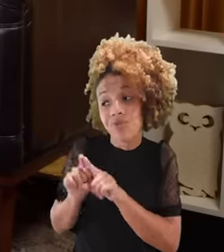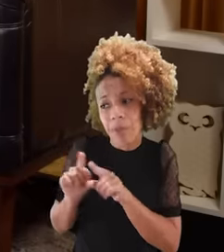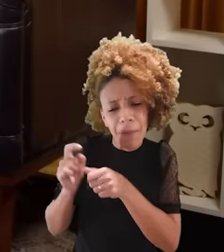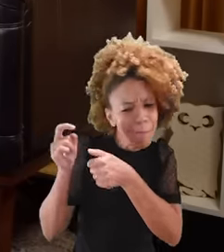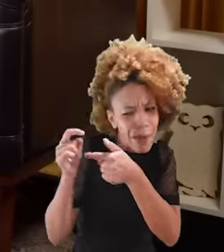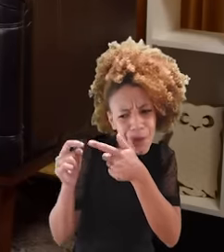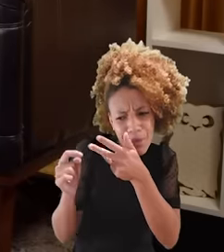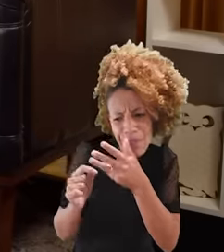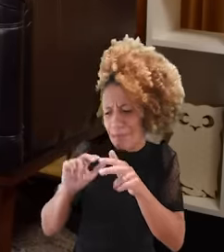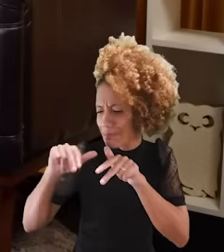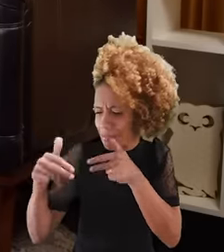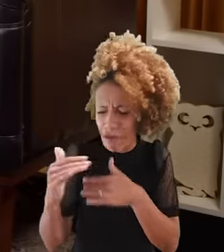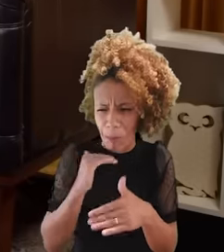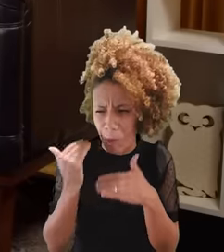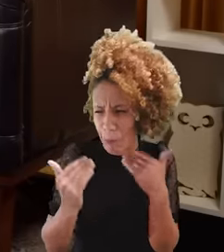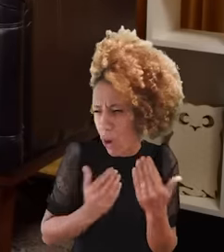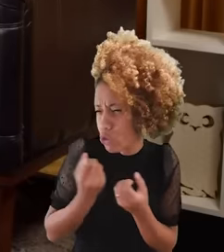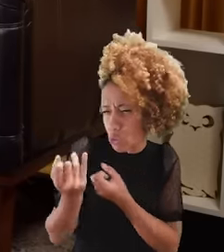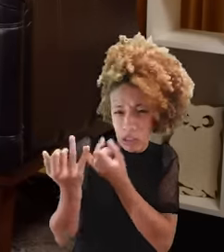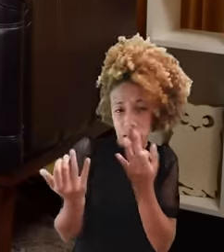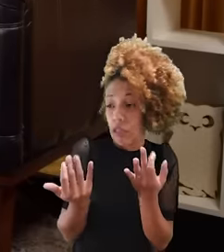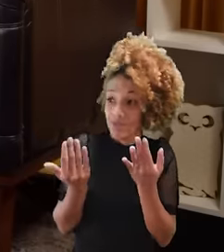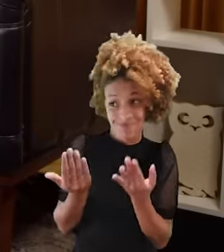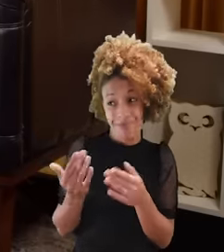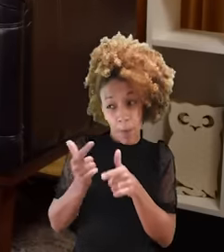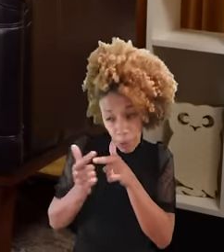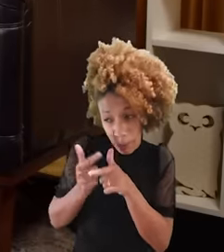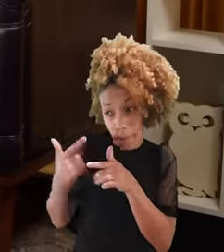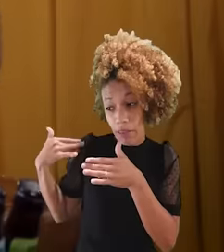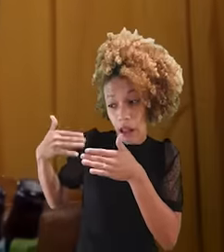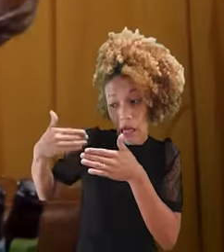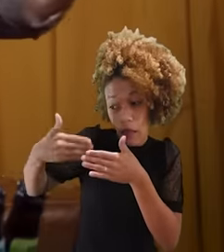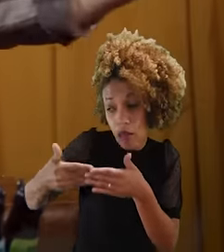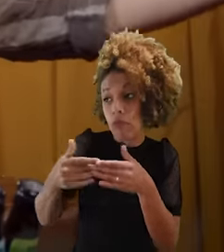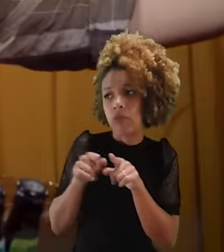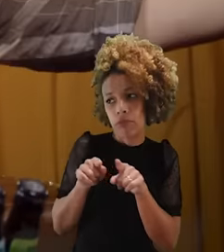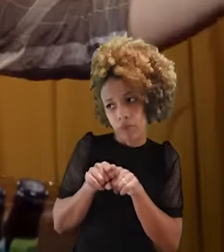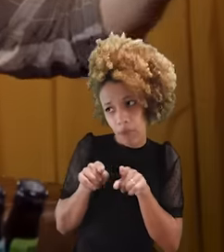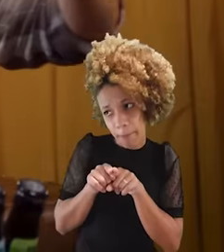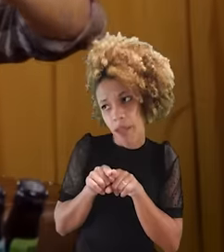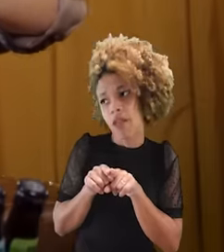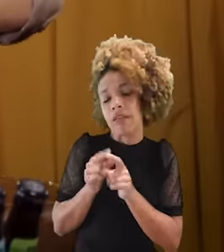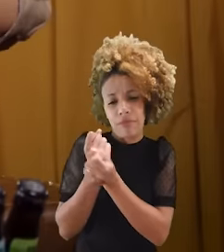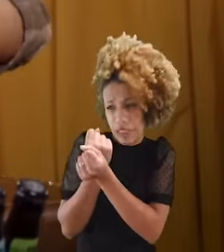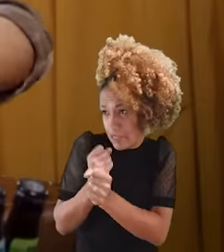perversidade que enfim que também teve outras coisas no na escravidão também de todo modo